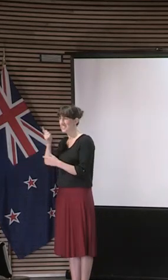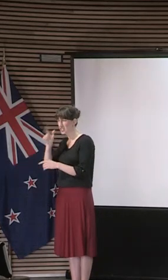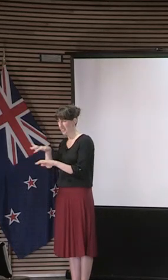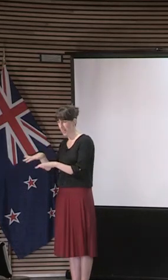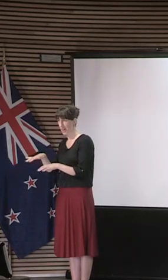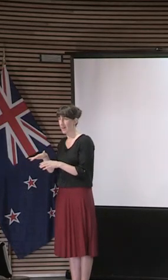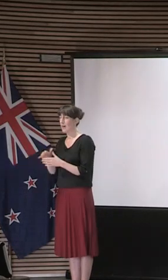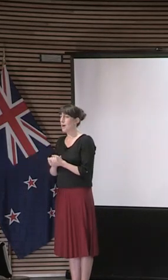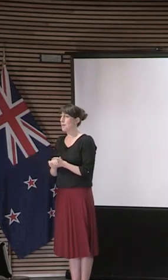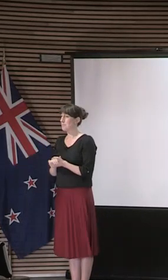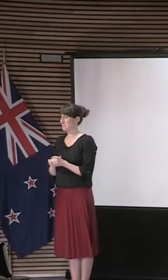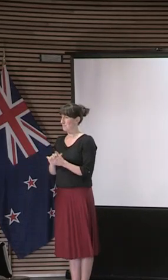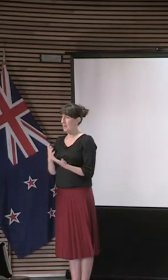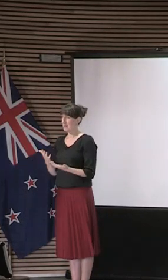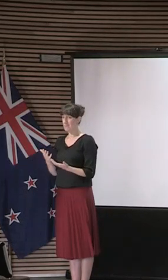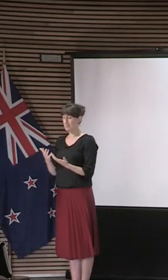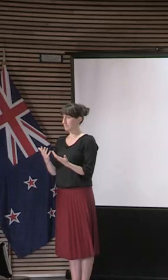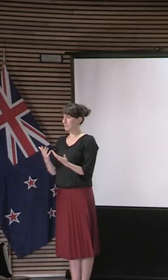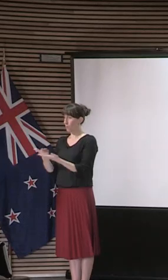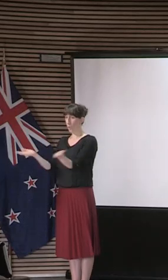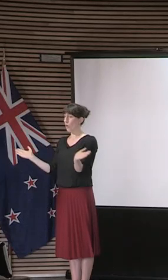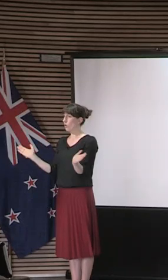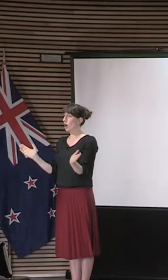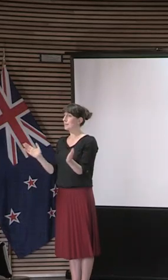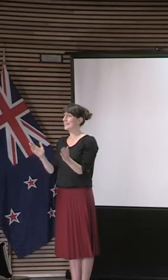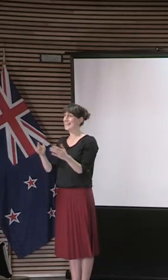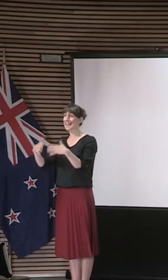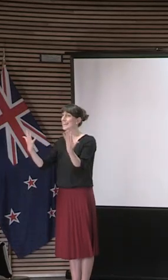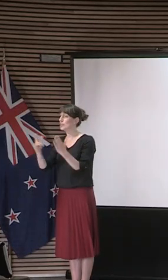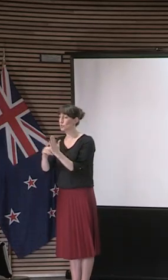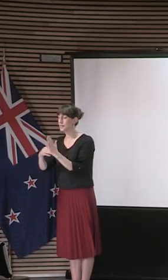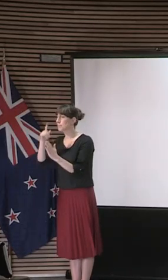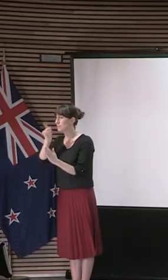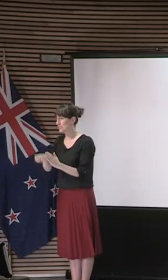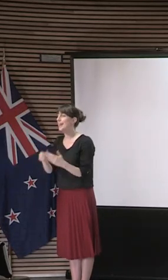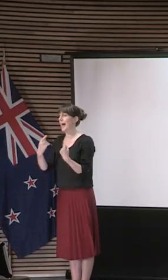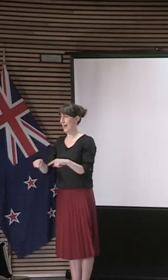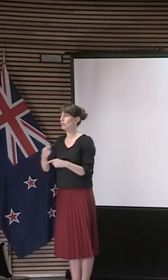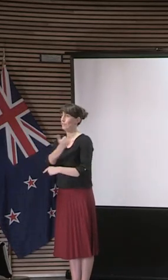2 he rite ki te tokomaha o nga akonga kei te kura, ka tupono pea tetahi mea. Kei te mohio ahau kei te kaha nga mahi a nga